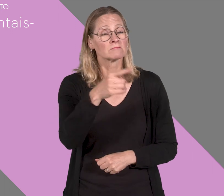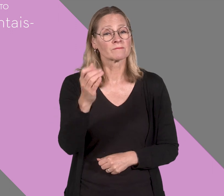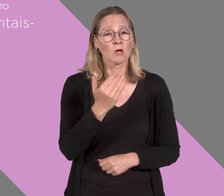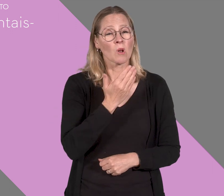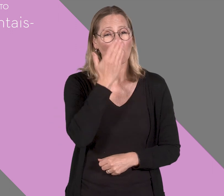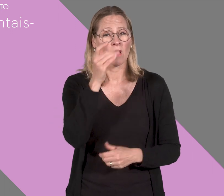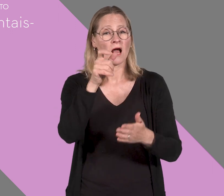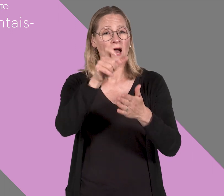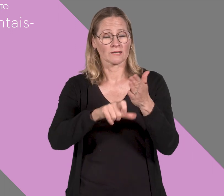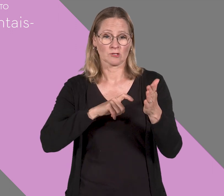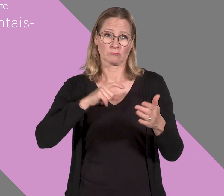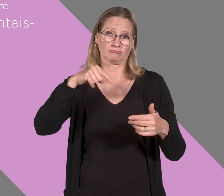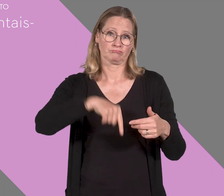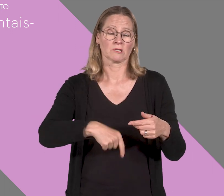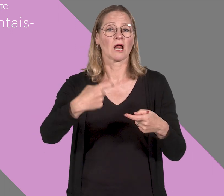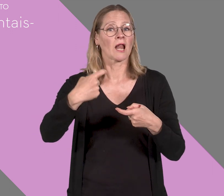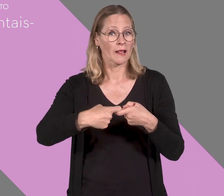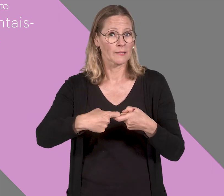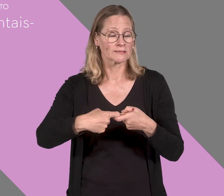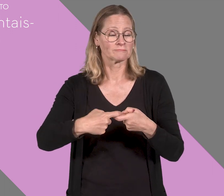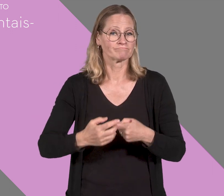Voitte käydä lukemassa artikkelin oheisen linkin kautta.